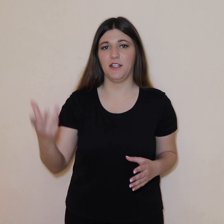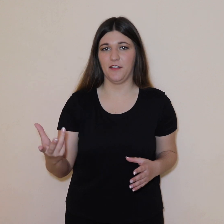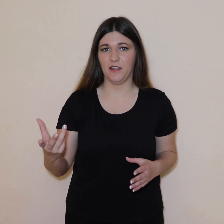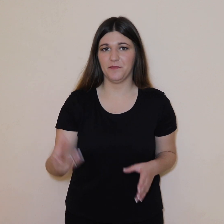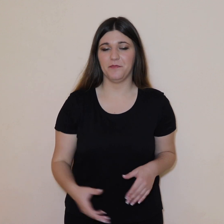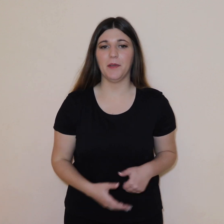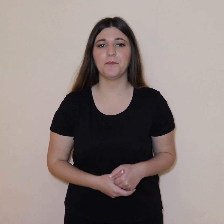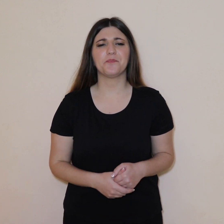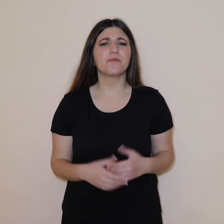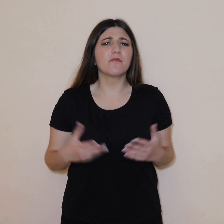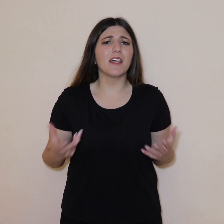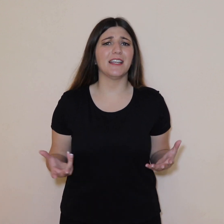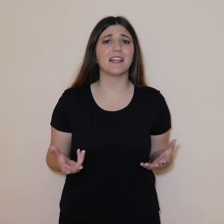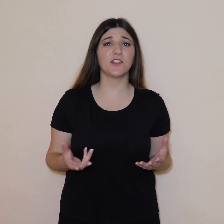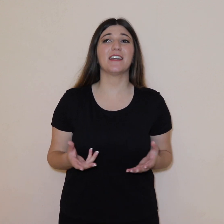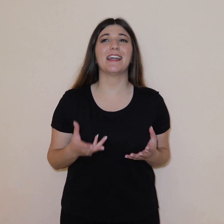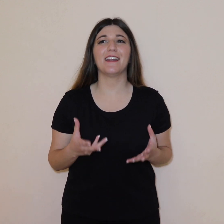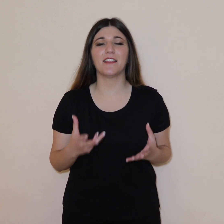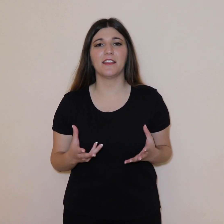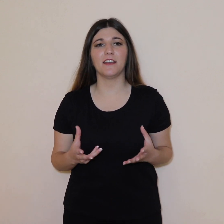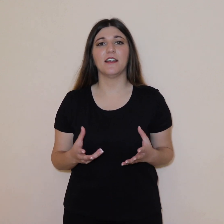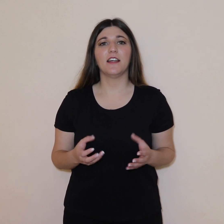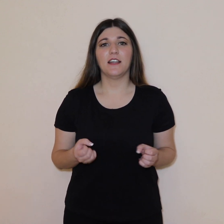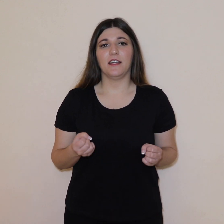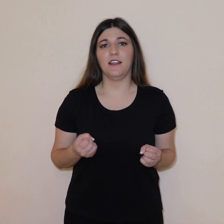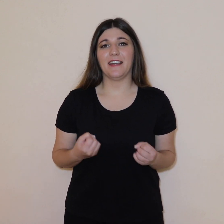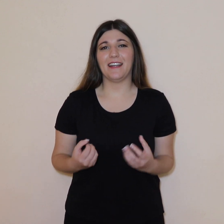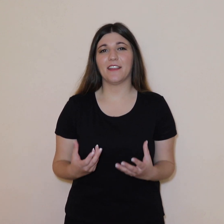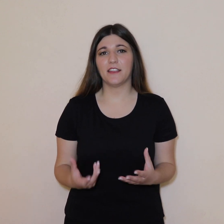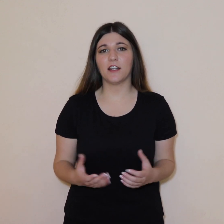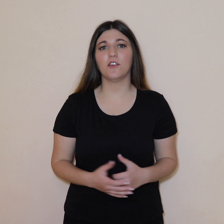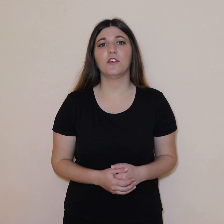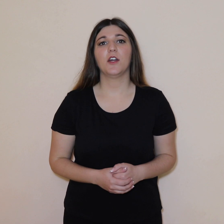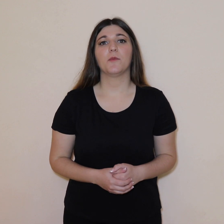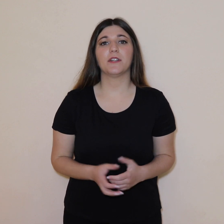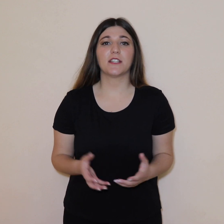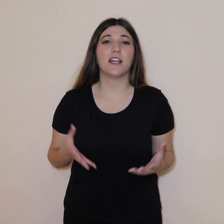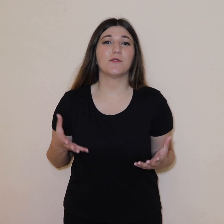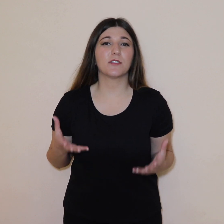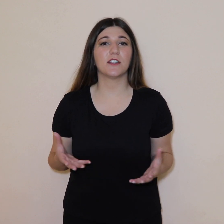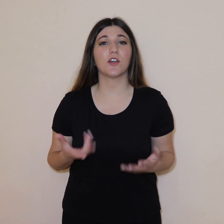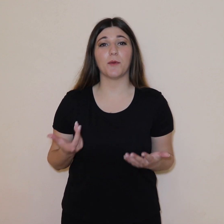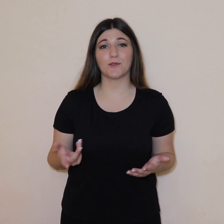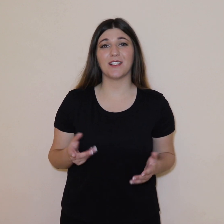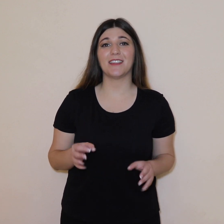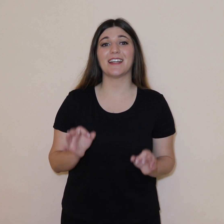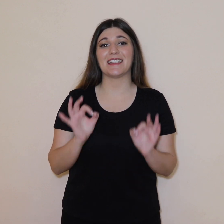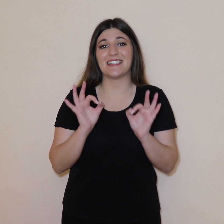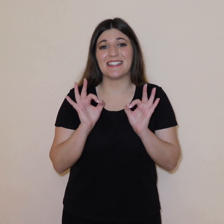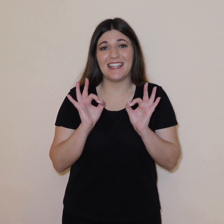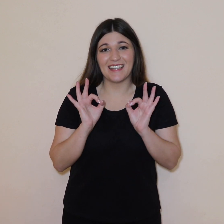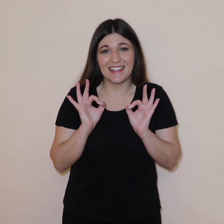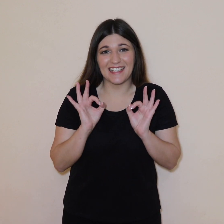¿Bien? En el caso de querer decirlo pues hay un signo que vamos a utilizar que es este de